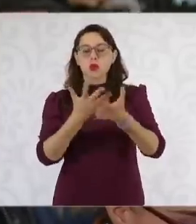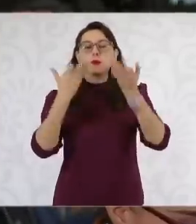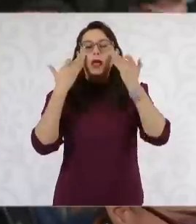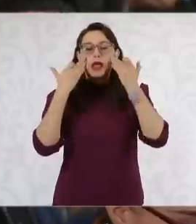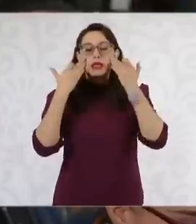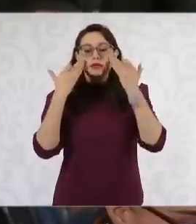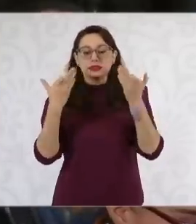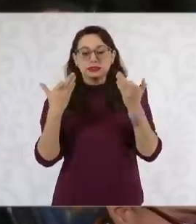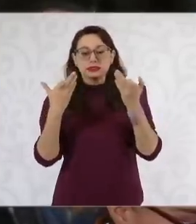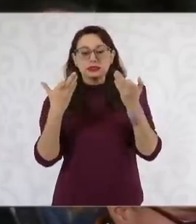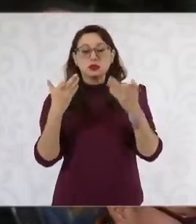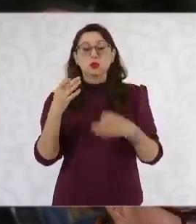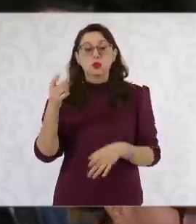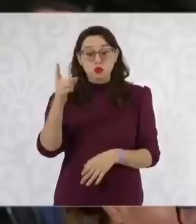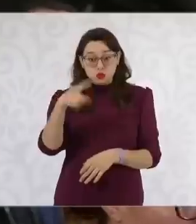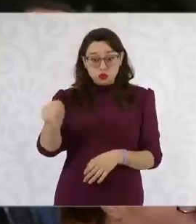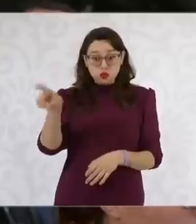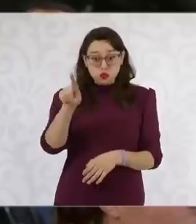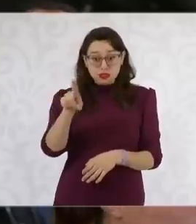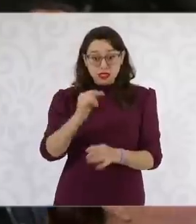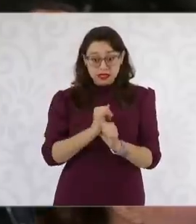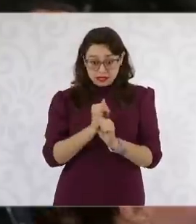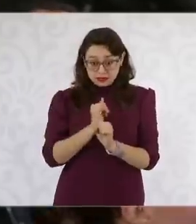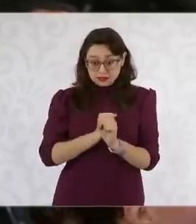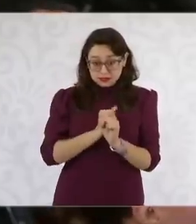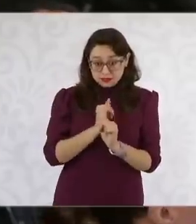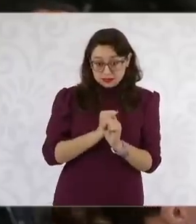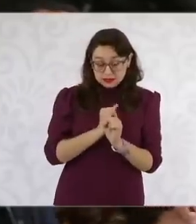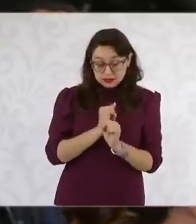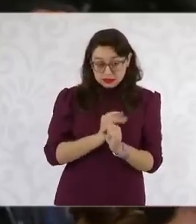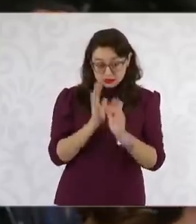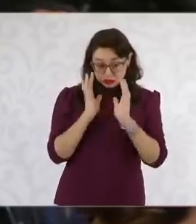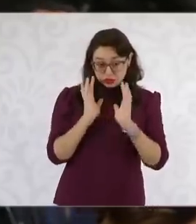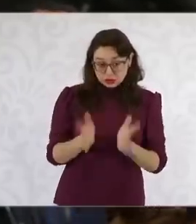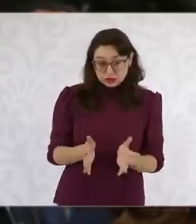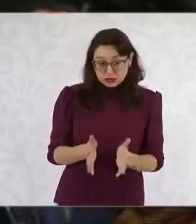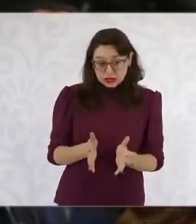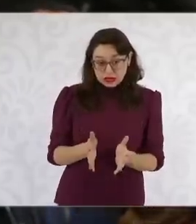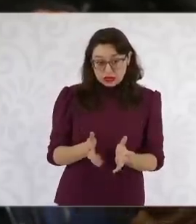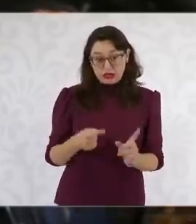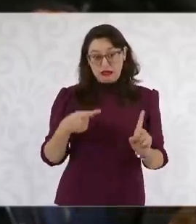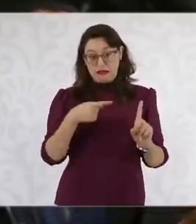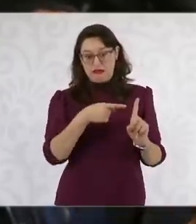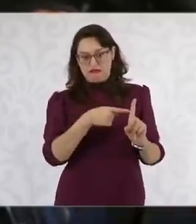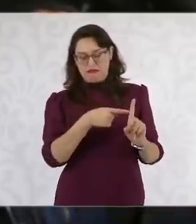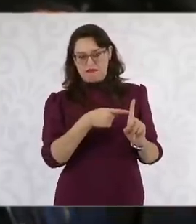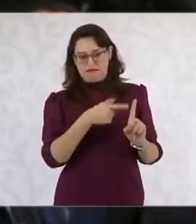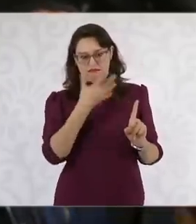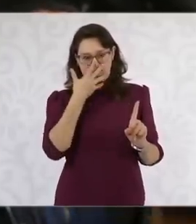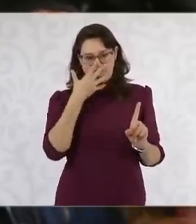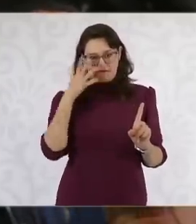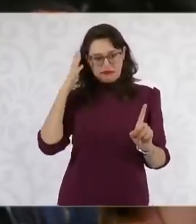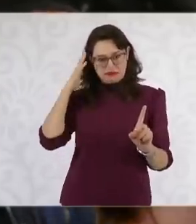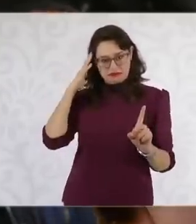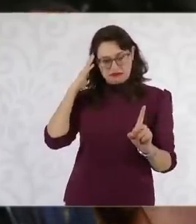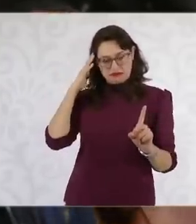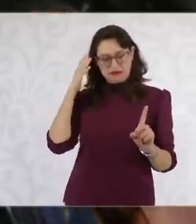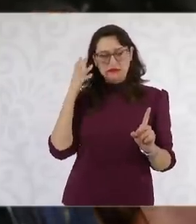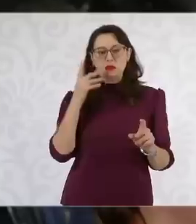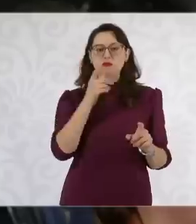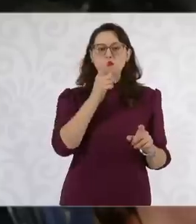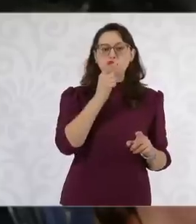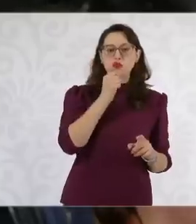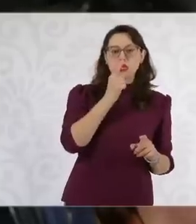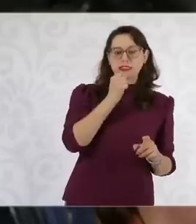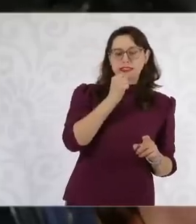sobre esta doble eh vida que llevaba García Luna como policía pero al mismo tiempo también como eh